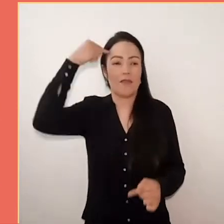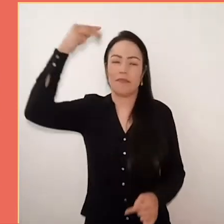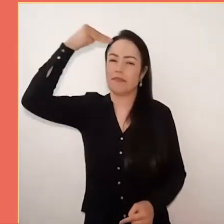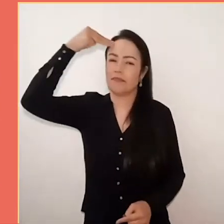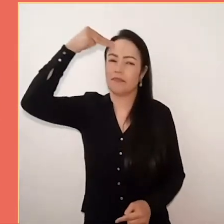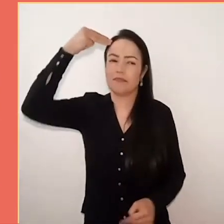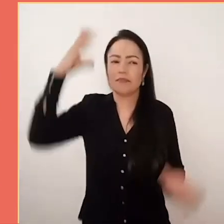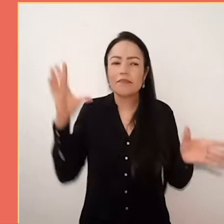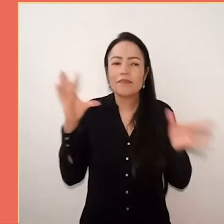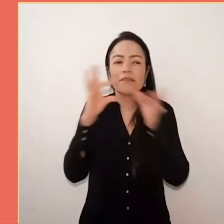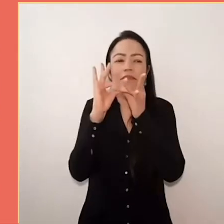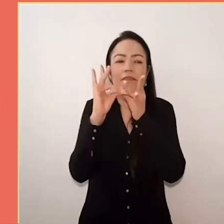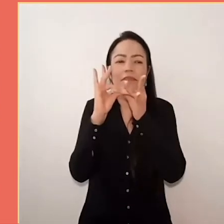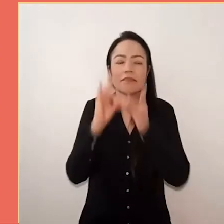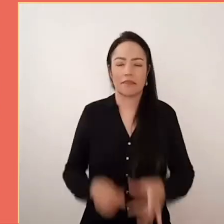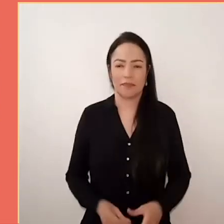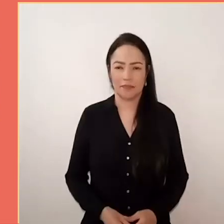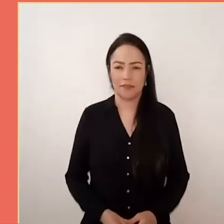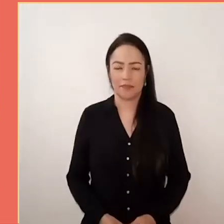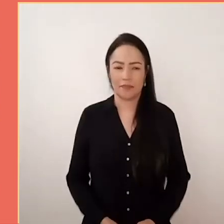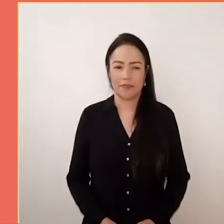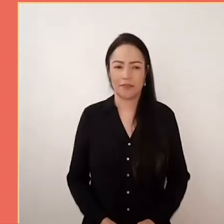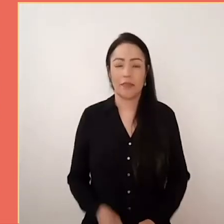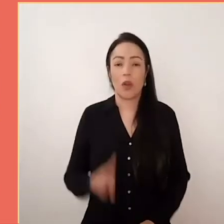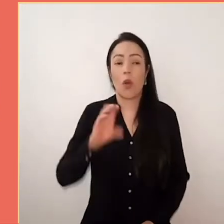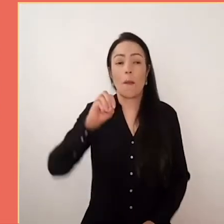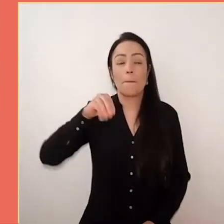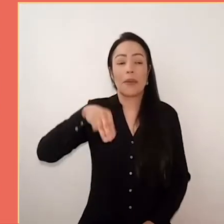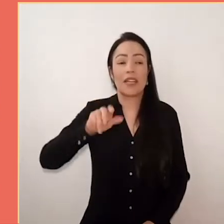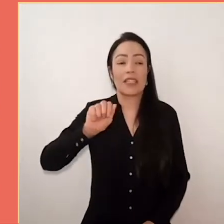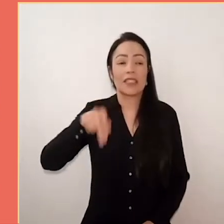a um romance escrito um século antes